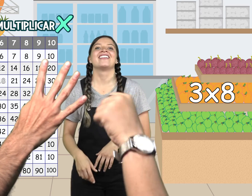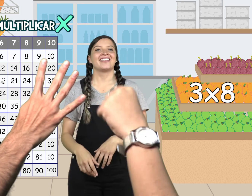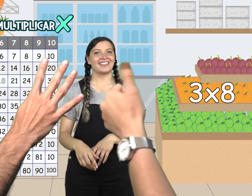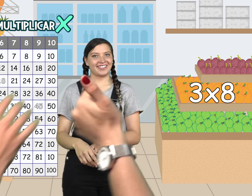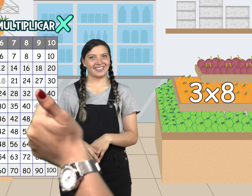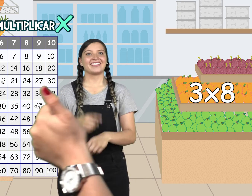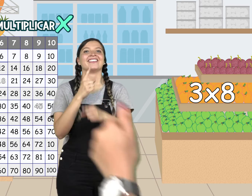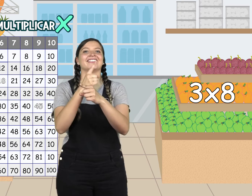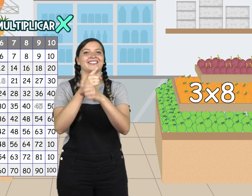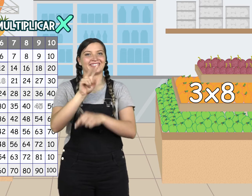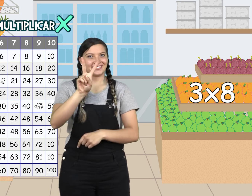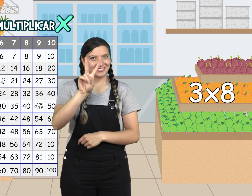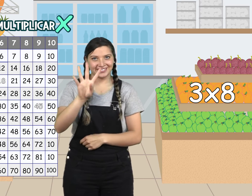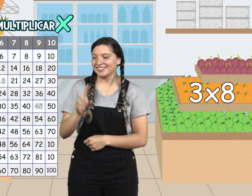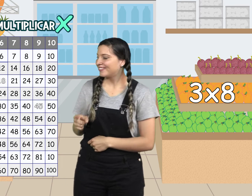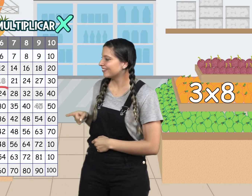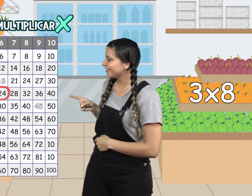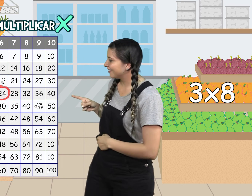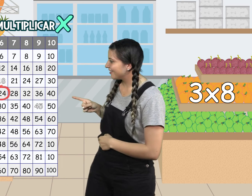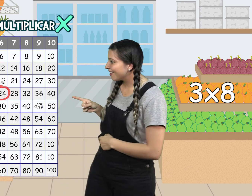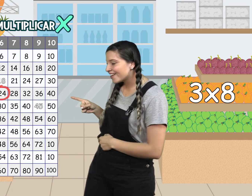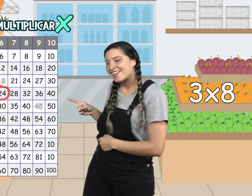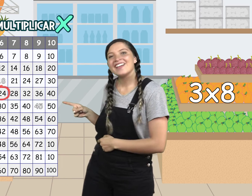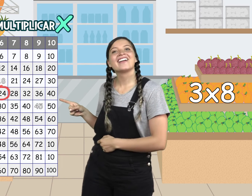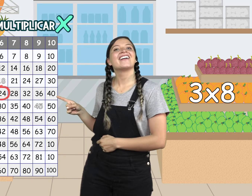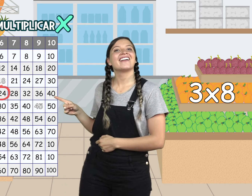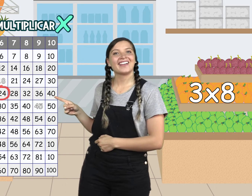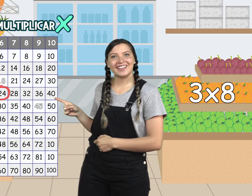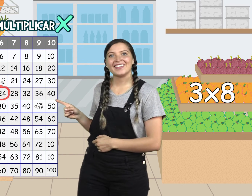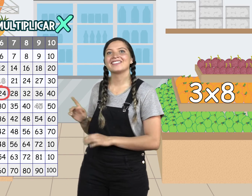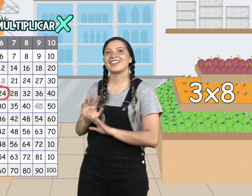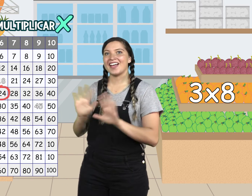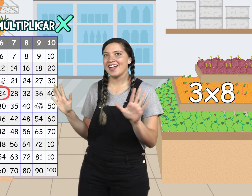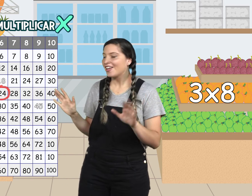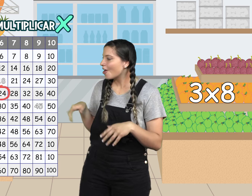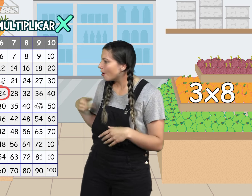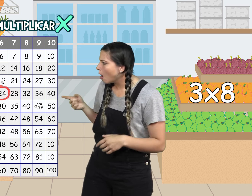Sí, muy bien. — Correcto, e veinticuatro. Acá lo vemos.